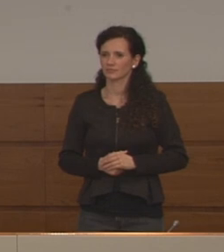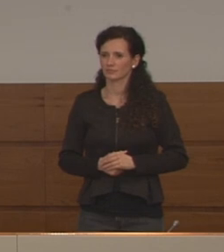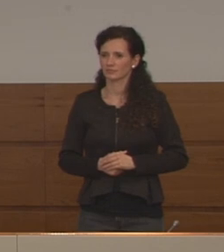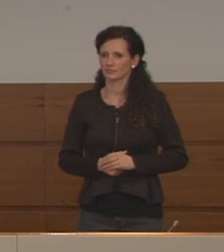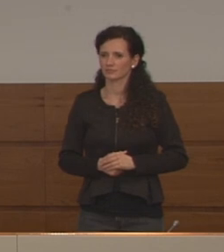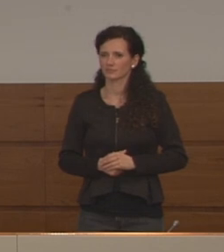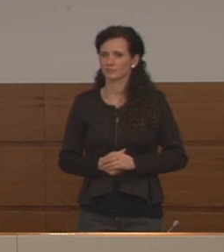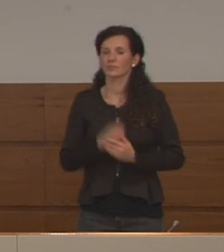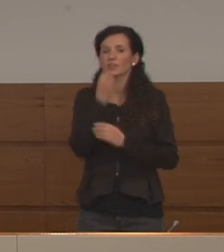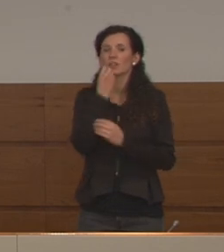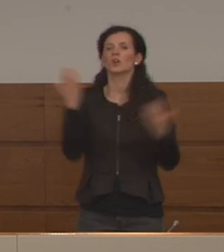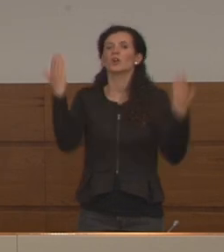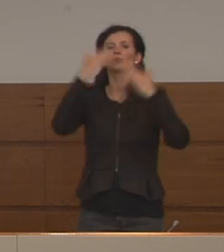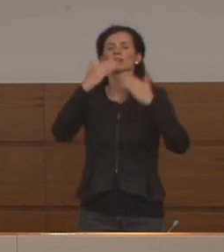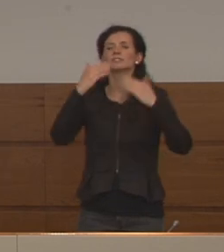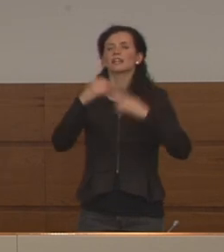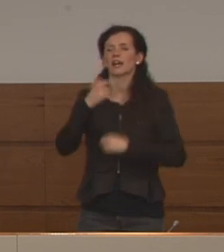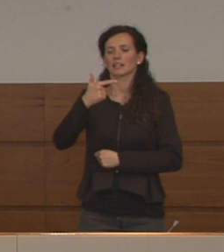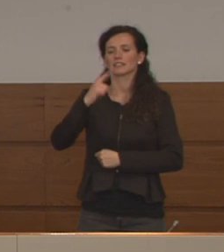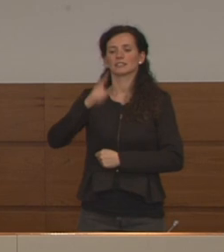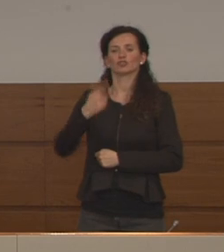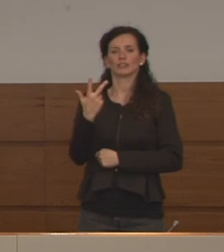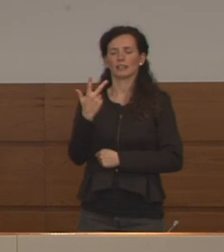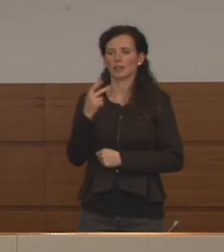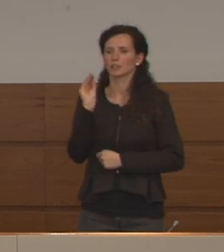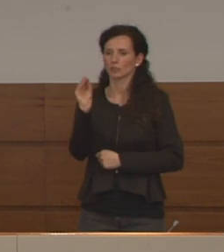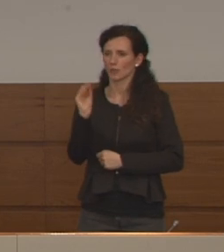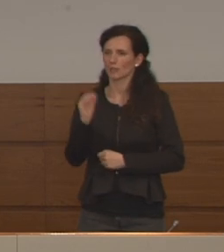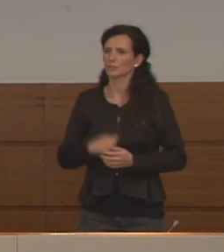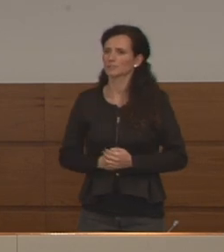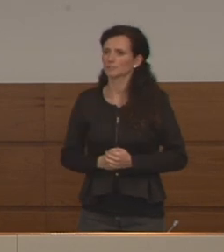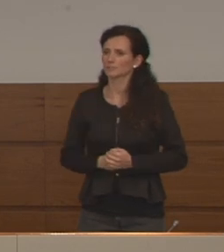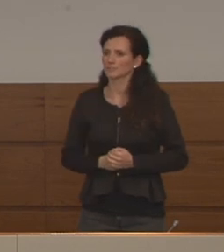Sono Cecconi del Tg3. La mia domanda riguarda